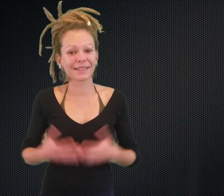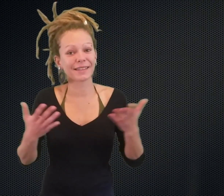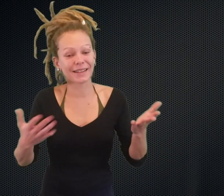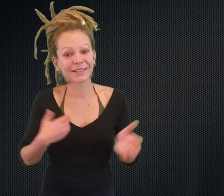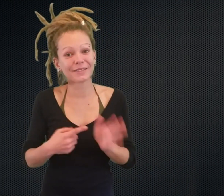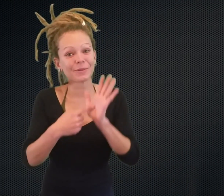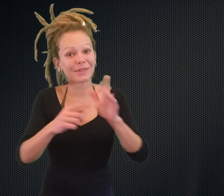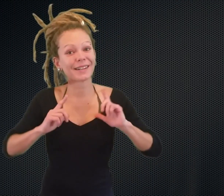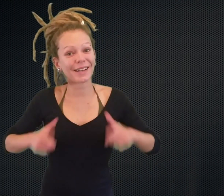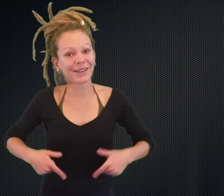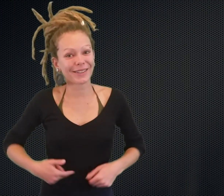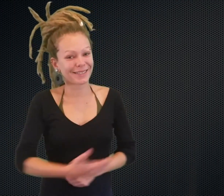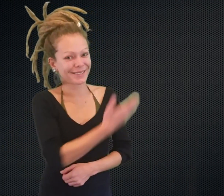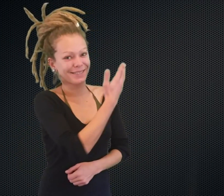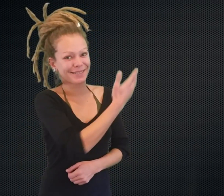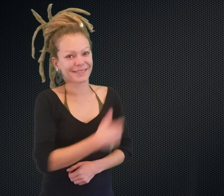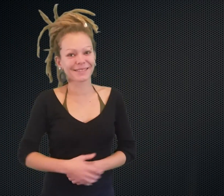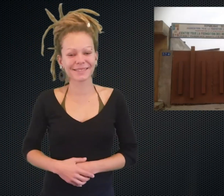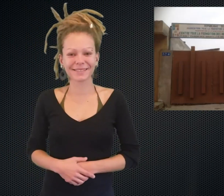Maintenant je vais vous présenter l'école